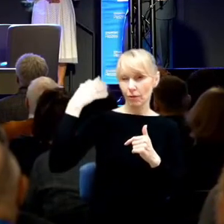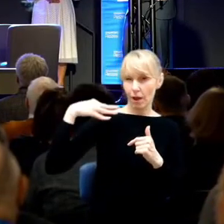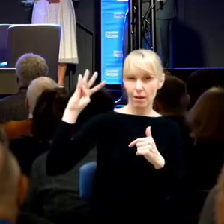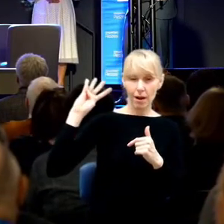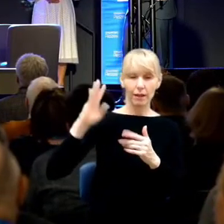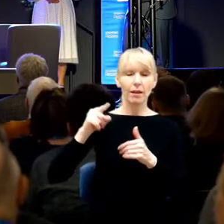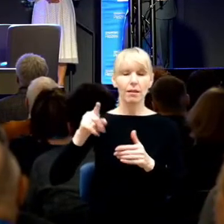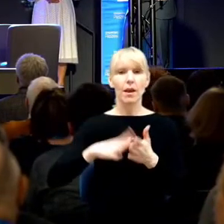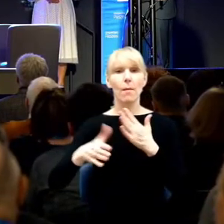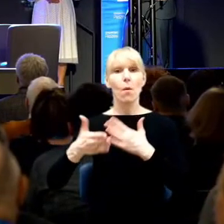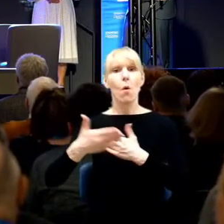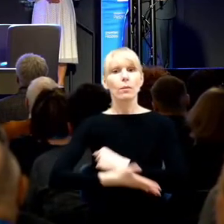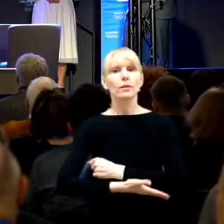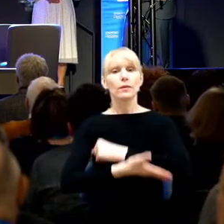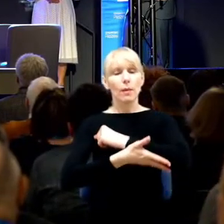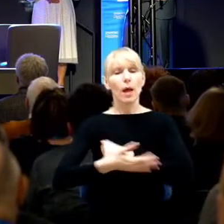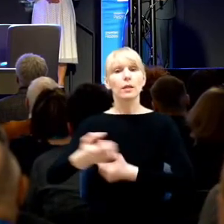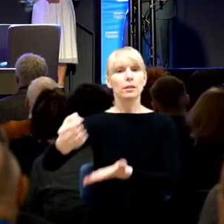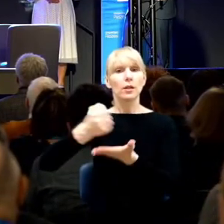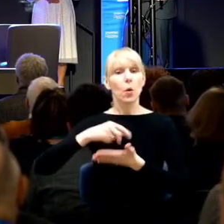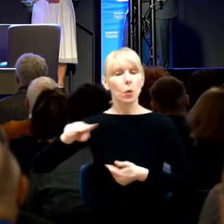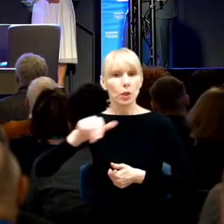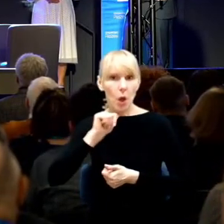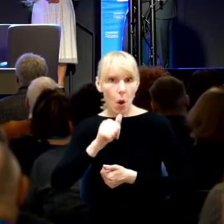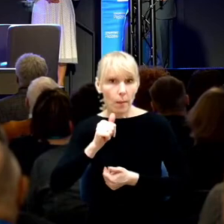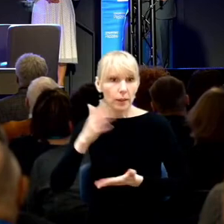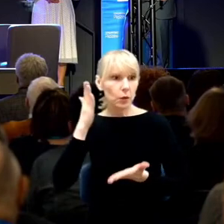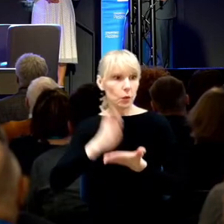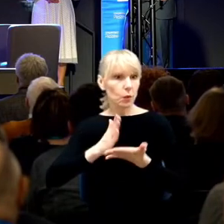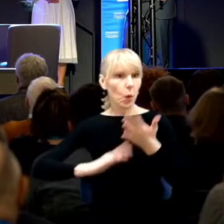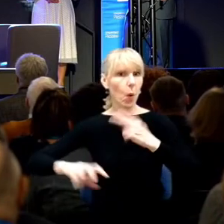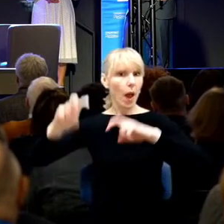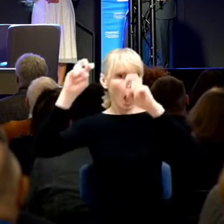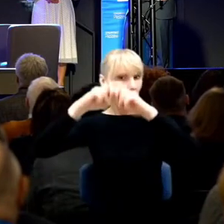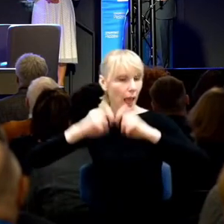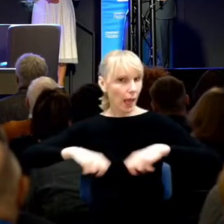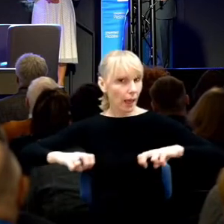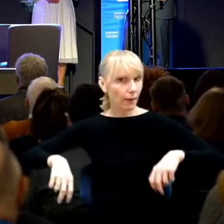przy wsparciu środków europejskich. Zresztą cały teren pokolejowy, proszę Państwa,